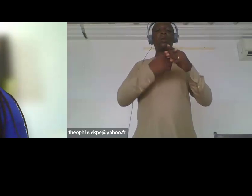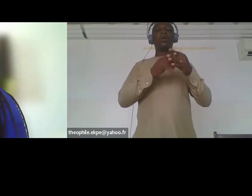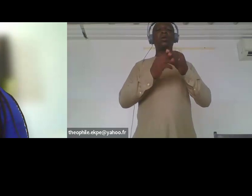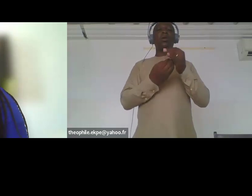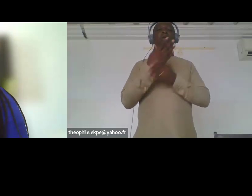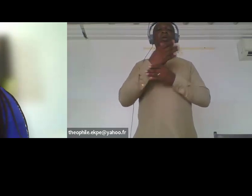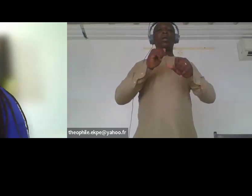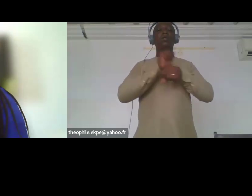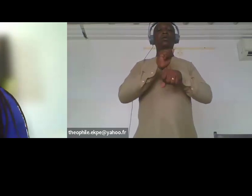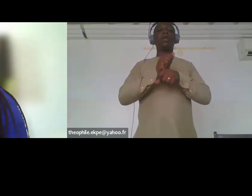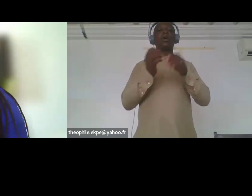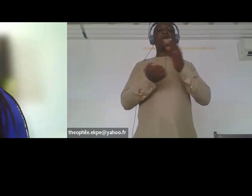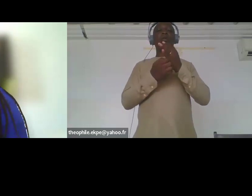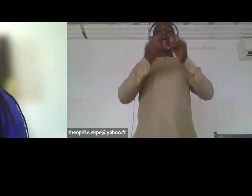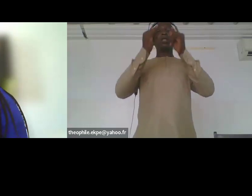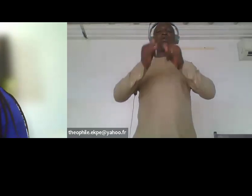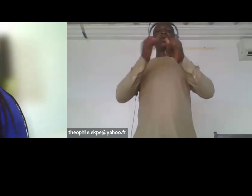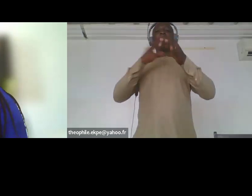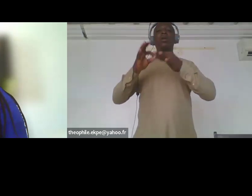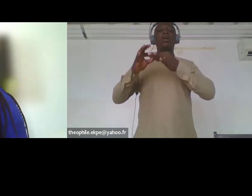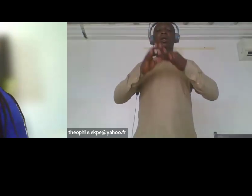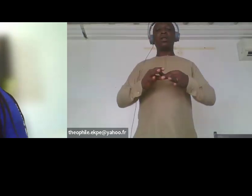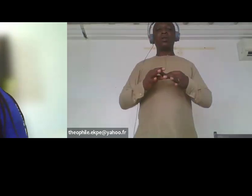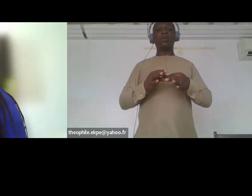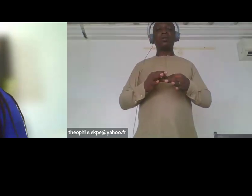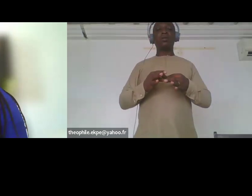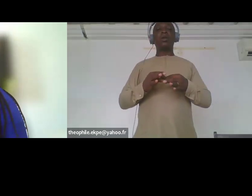individuelles et collectives génératif de revenu